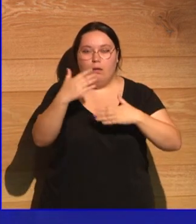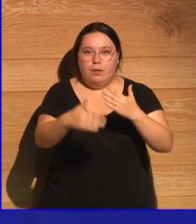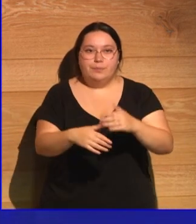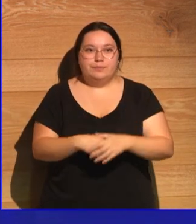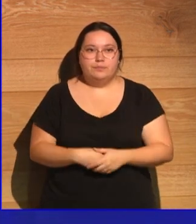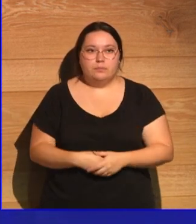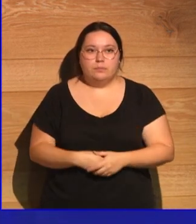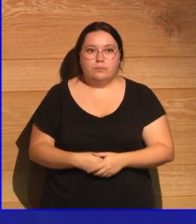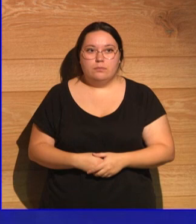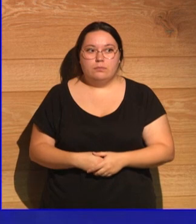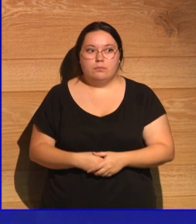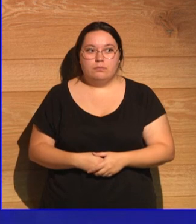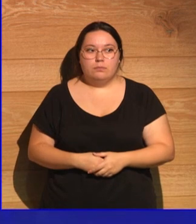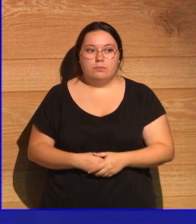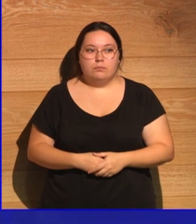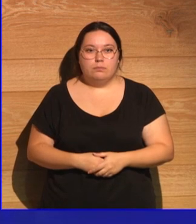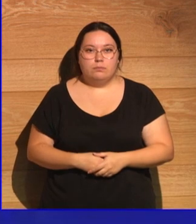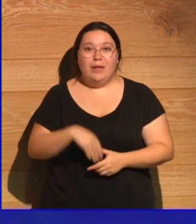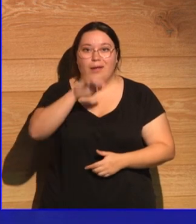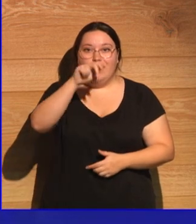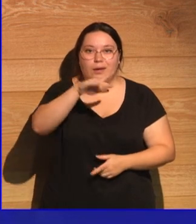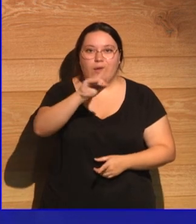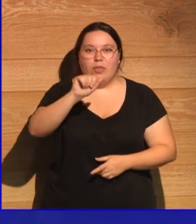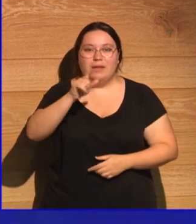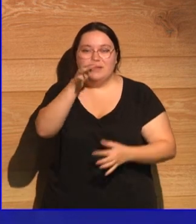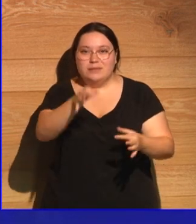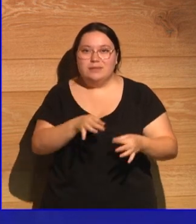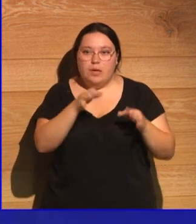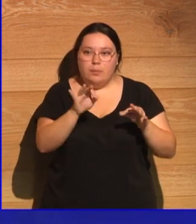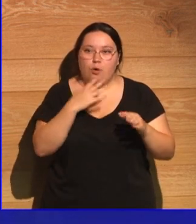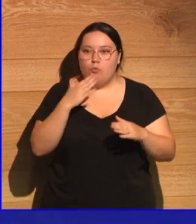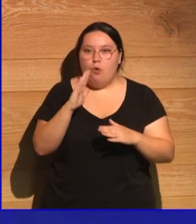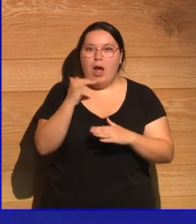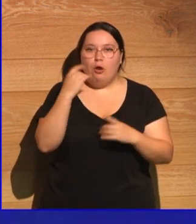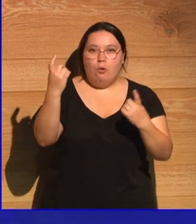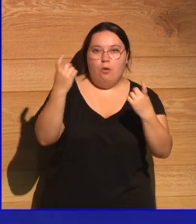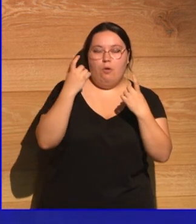para Butler siempre la Eneida viene y nos nos ayuda,